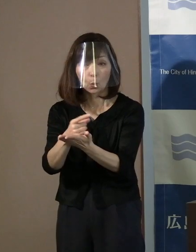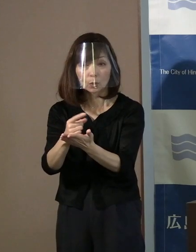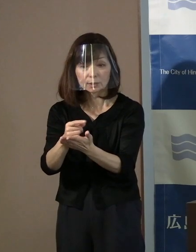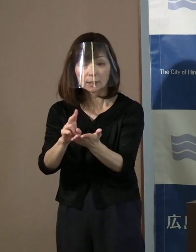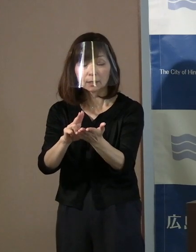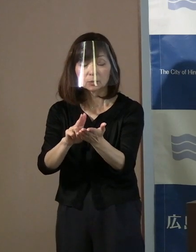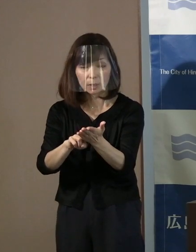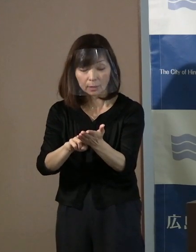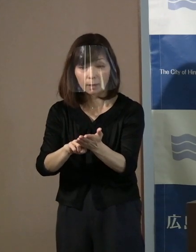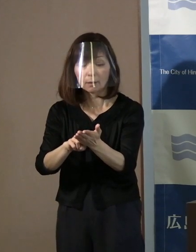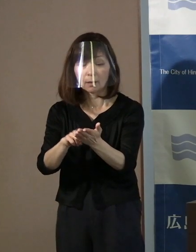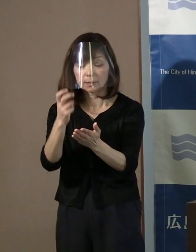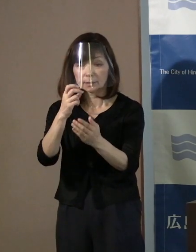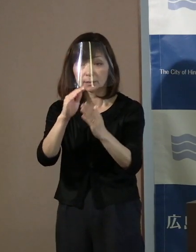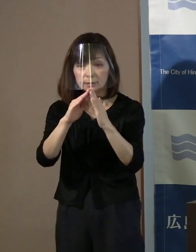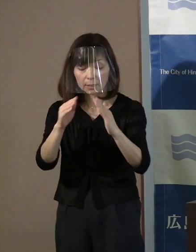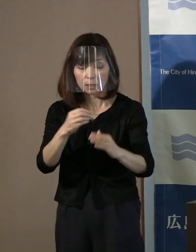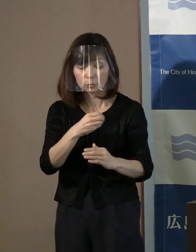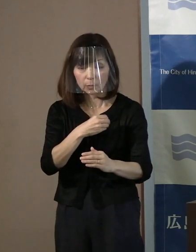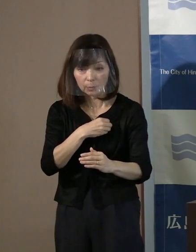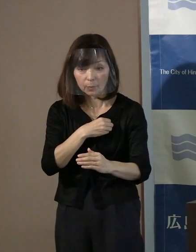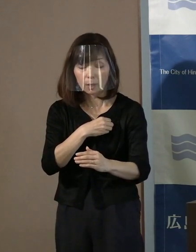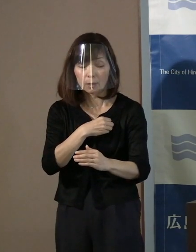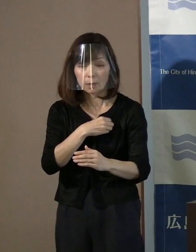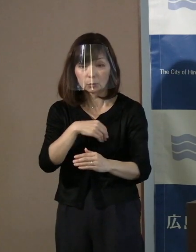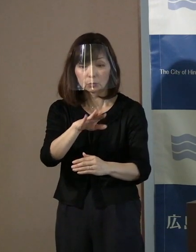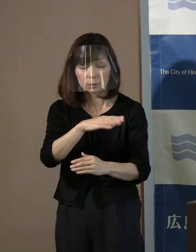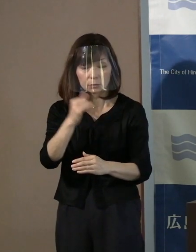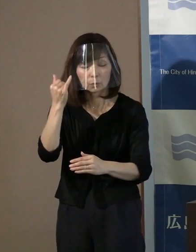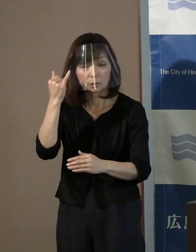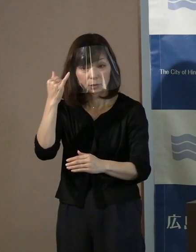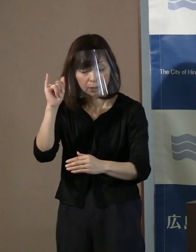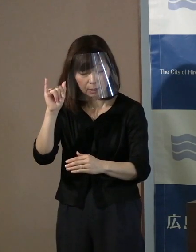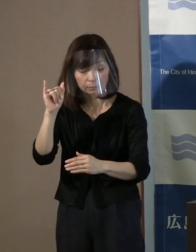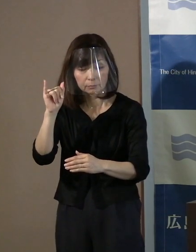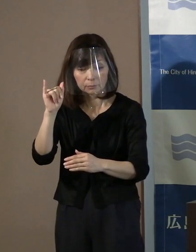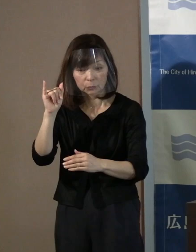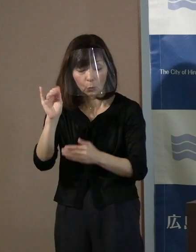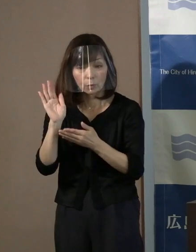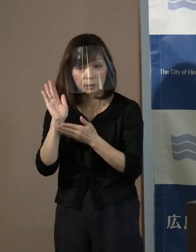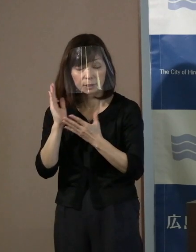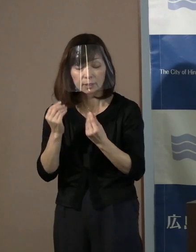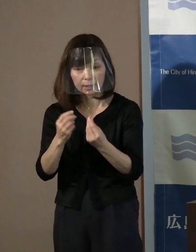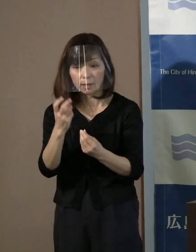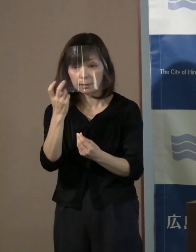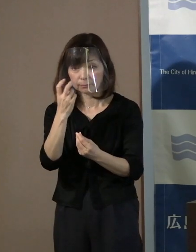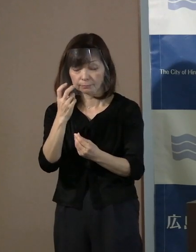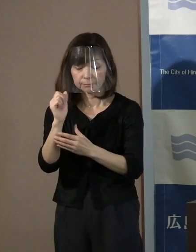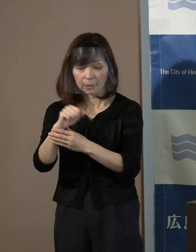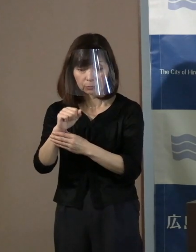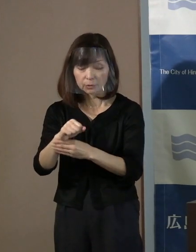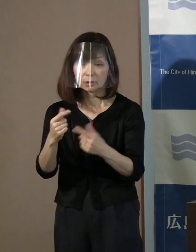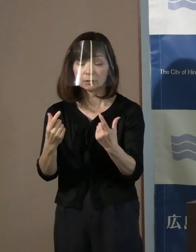先生の御意見を基に確認していきたい というふうに思っております｡